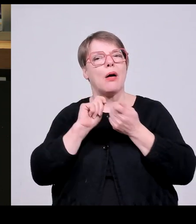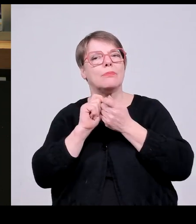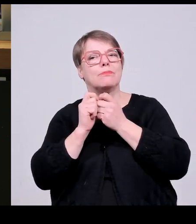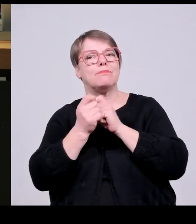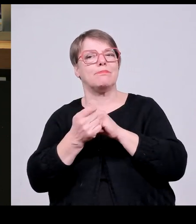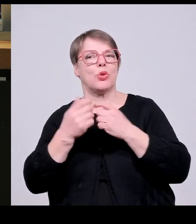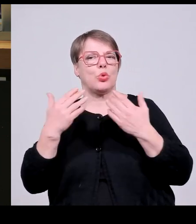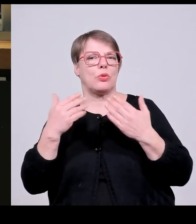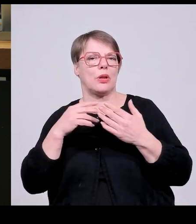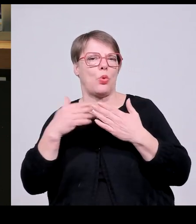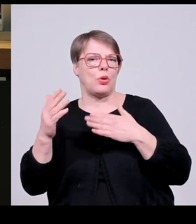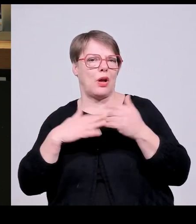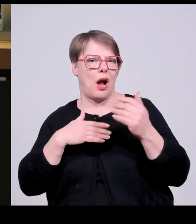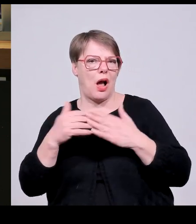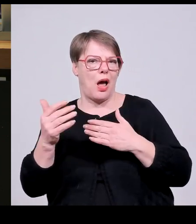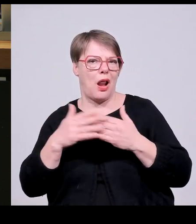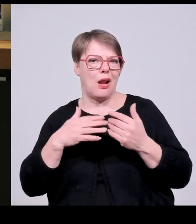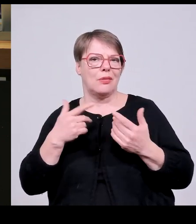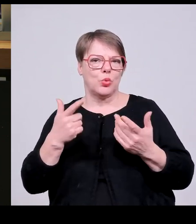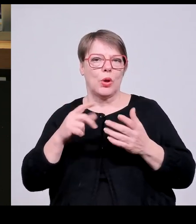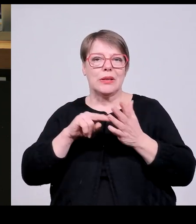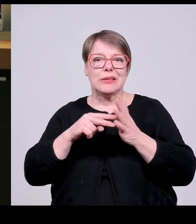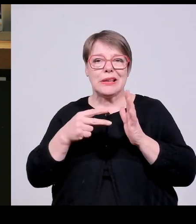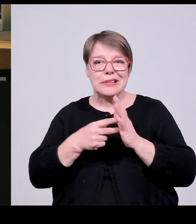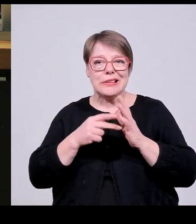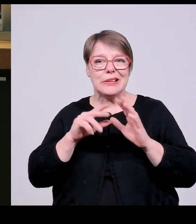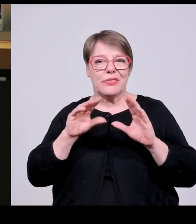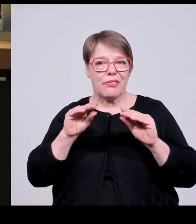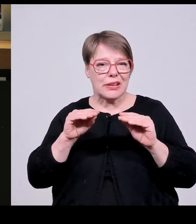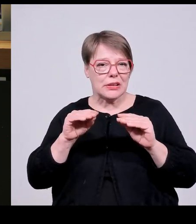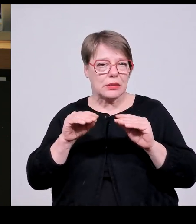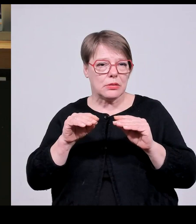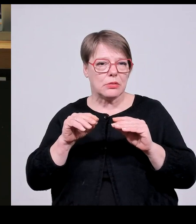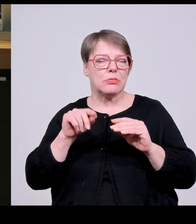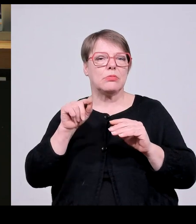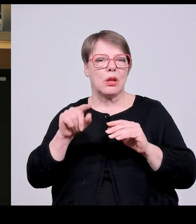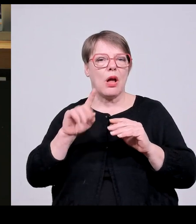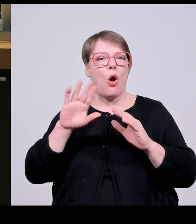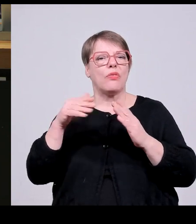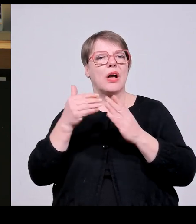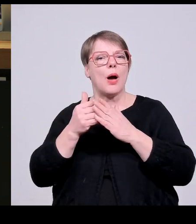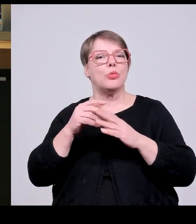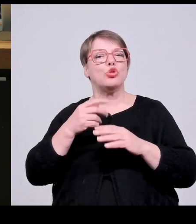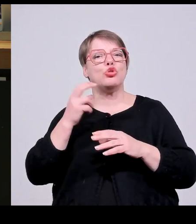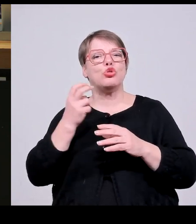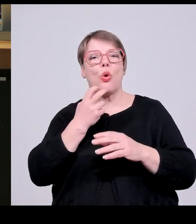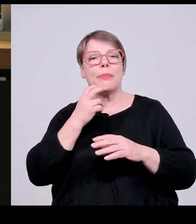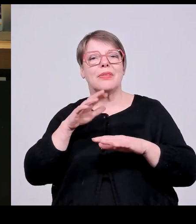vom Wärmenetz müssen wir Milliarden investieren, brauchen dafür Sowohl bei der Mitarbeiterschaft